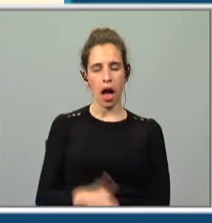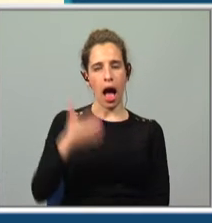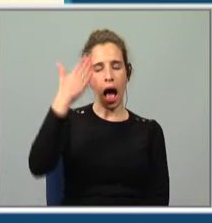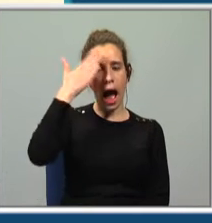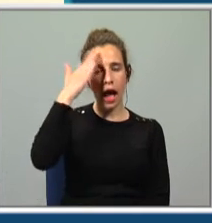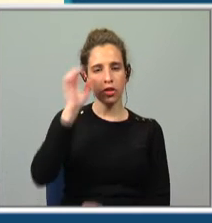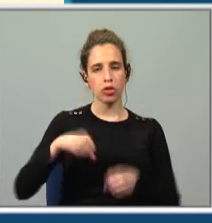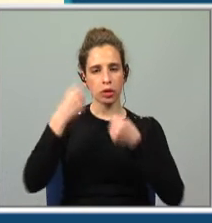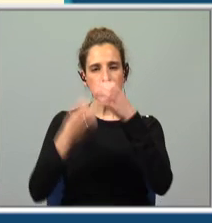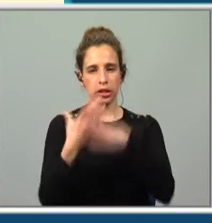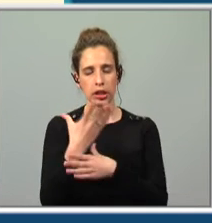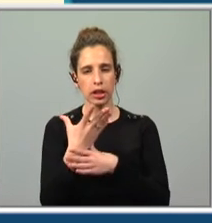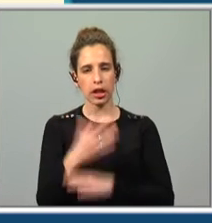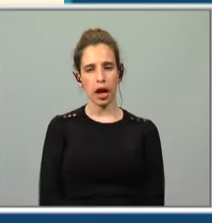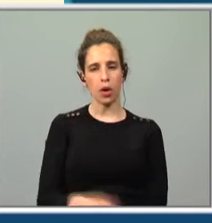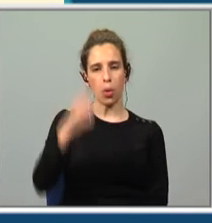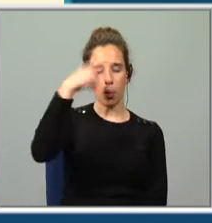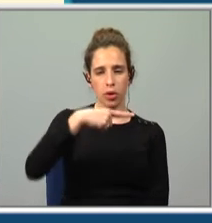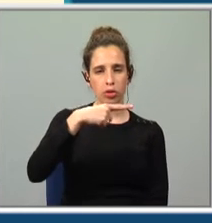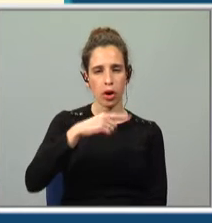Consegues criar uma história conscientiza partir destas pistas 你能創造一個故事嗎從這些線索中意識到